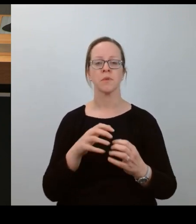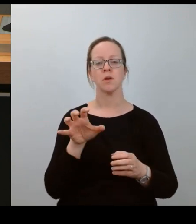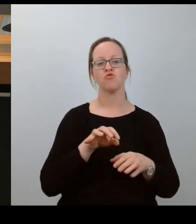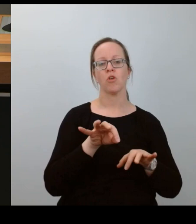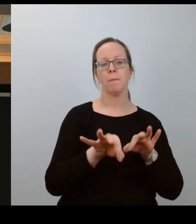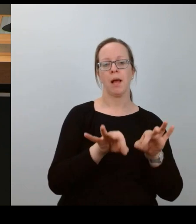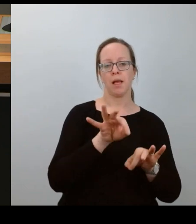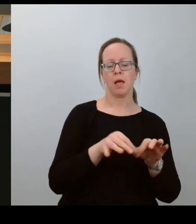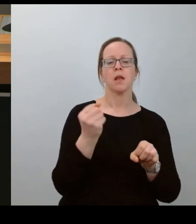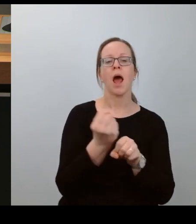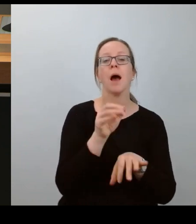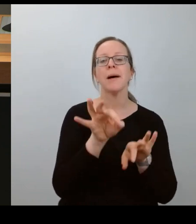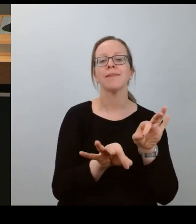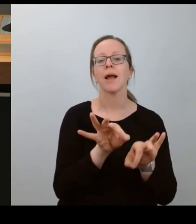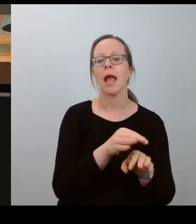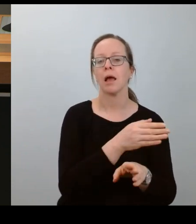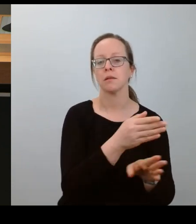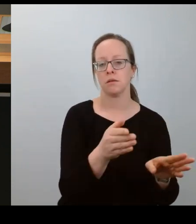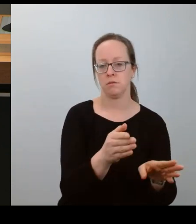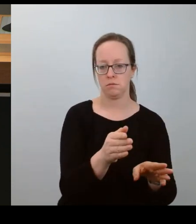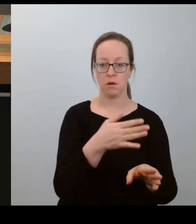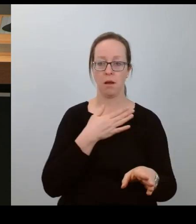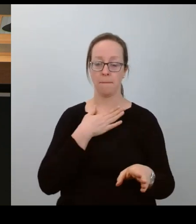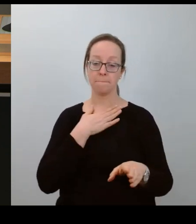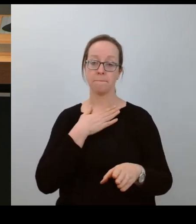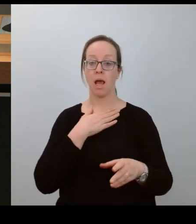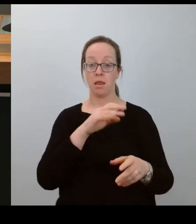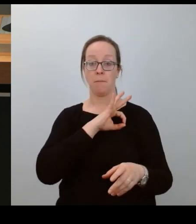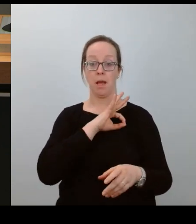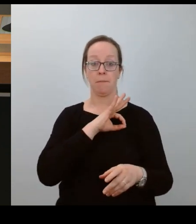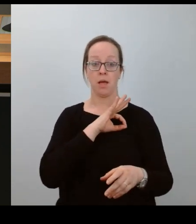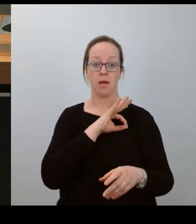Deshalb wollen wir auch die Kleingärten erhalten. (Beifall) In der heutigen Zeit